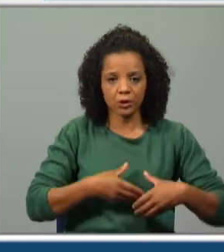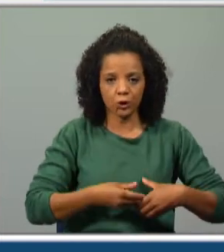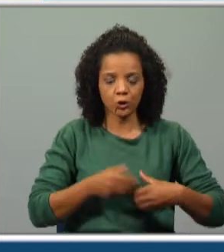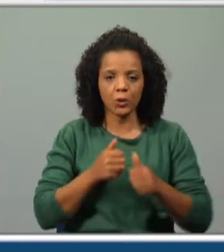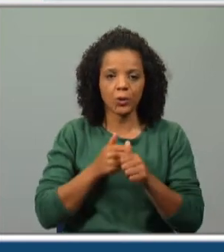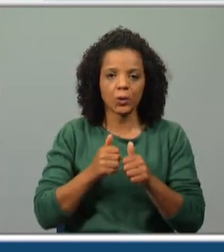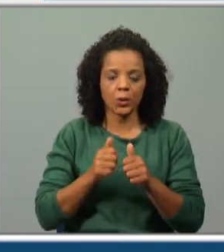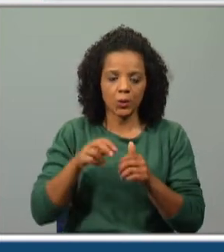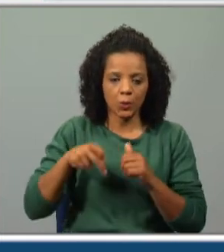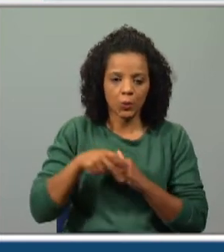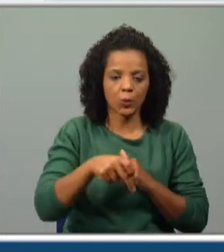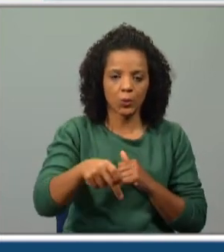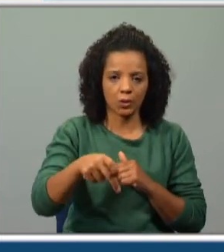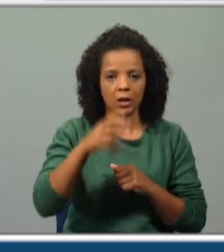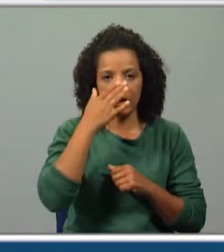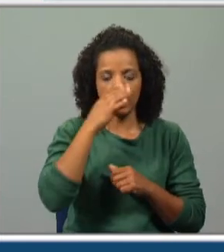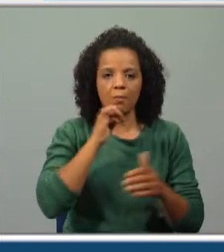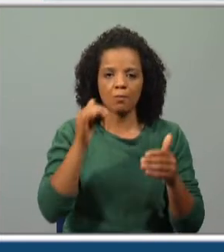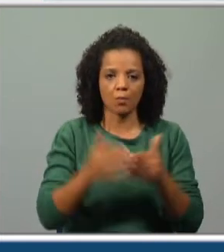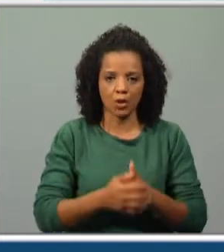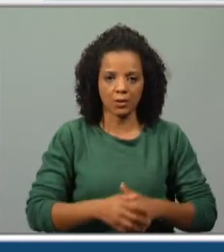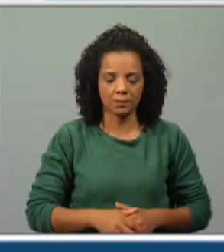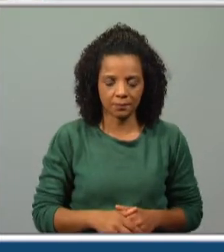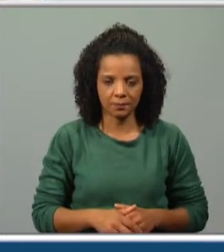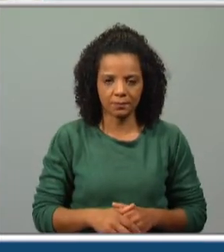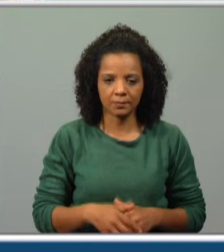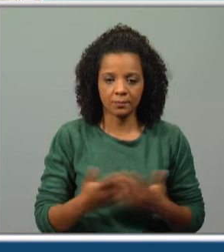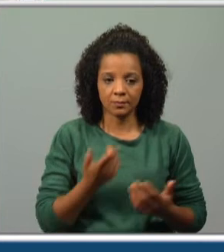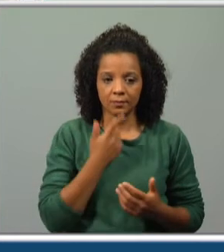do Tesouro como se já estivesse morta então percebemos que há aqui uma 從金庫中取出，好像它已經死了然後我們意識到這裡有一個